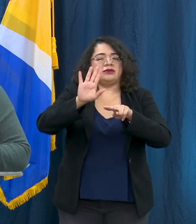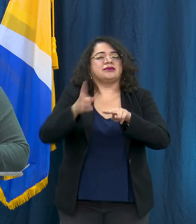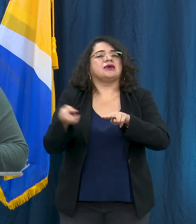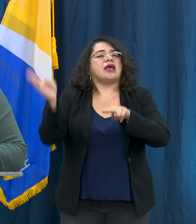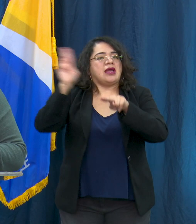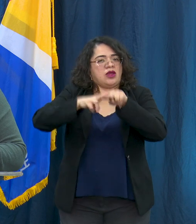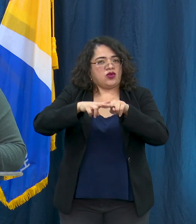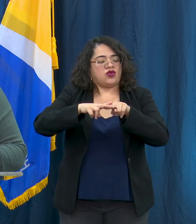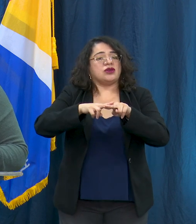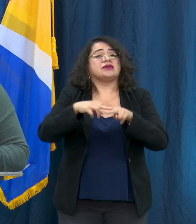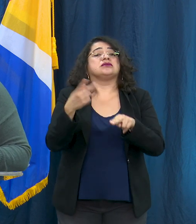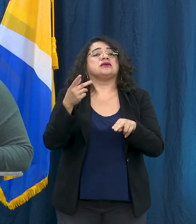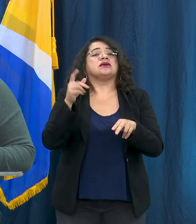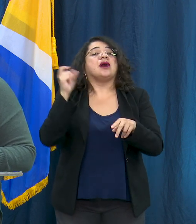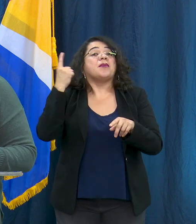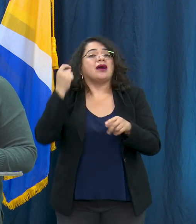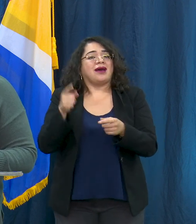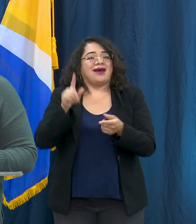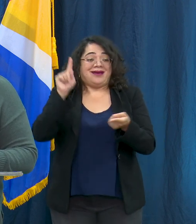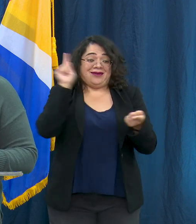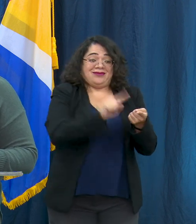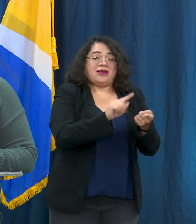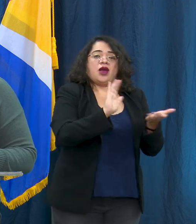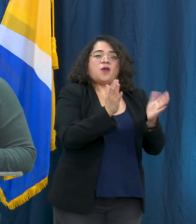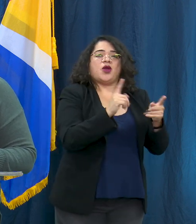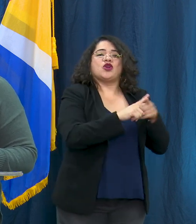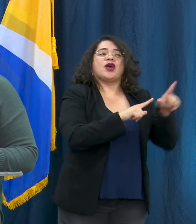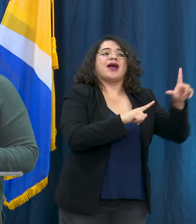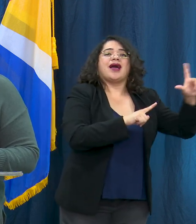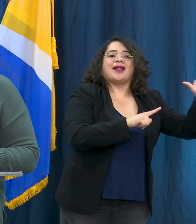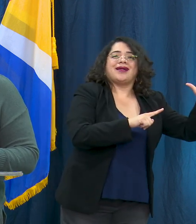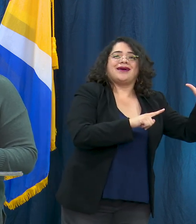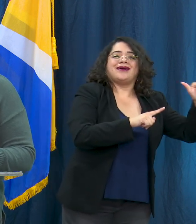ciudad de cirque Anna's include Eidos la ciudad de los ángeles tambien Nouveau